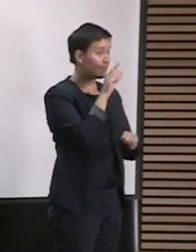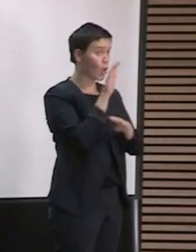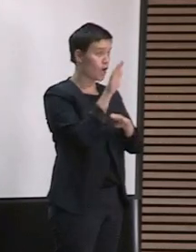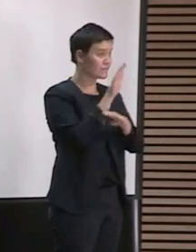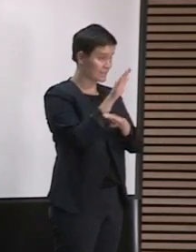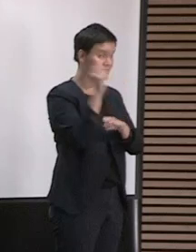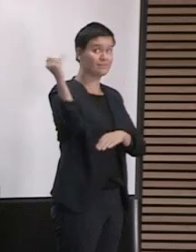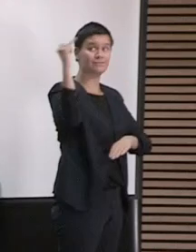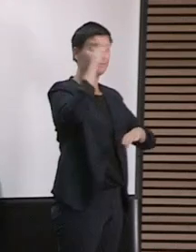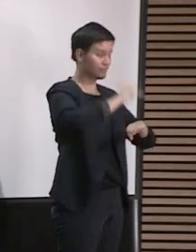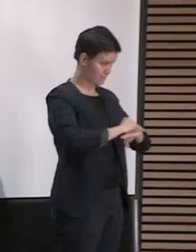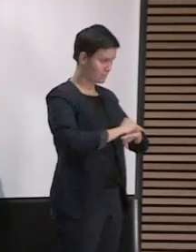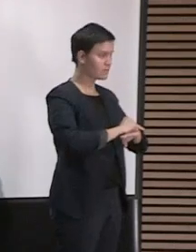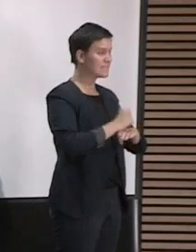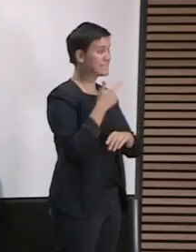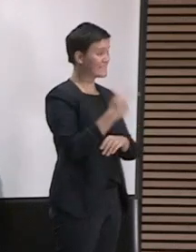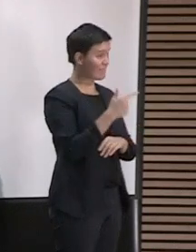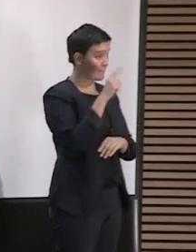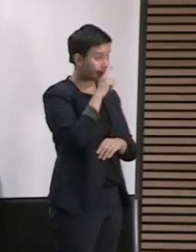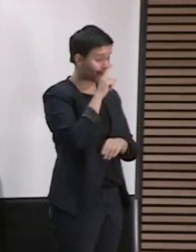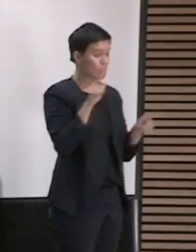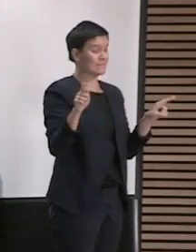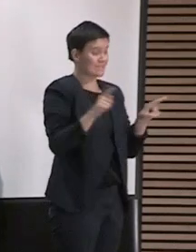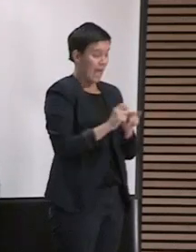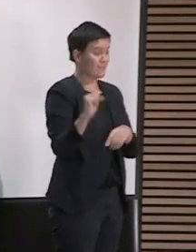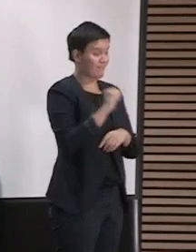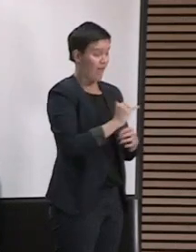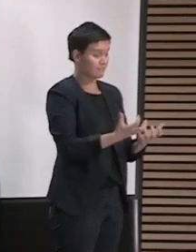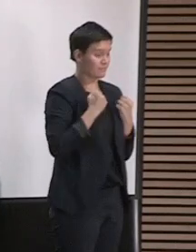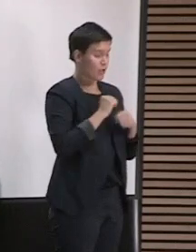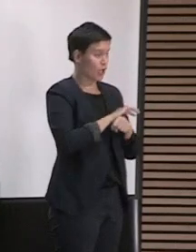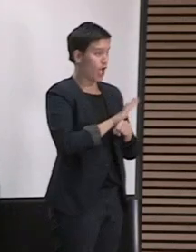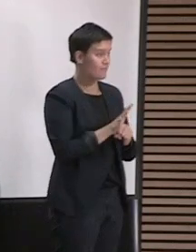Ki taku whakaaro ka tukuna e ahau a Tkuta McElnay ki tera. Me etahi atu korero